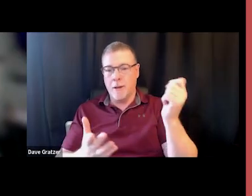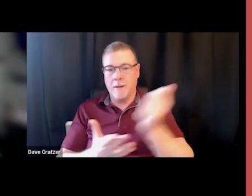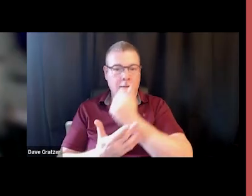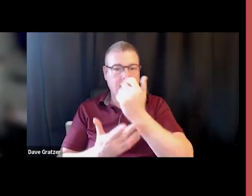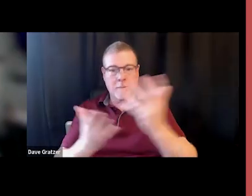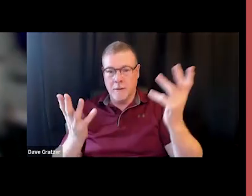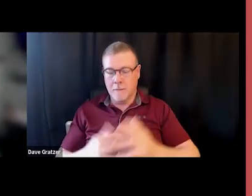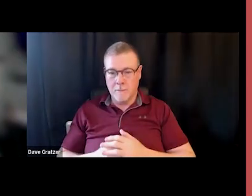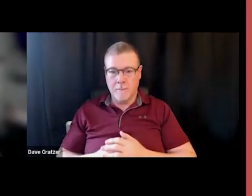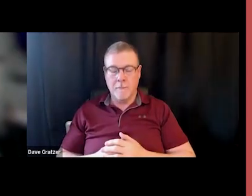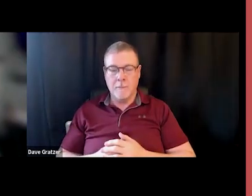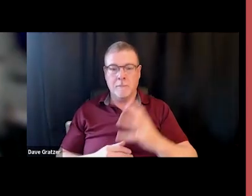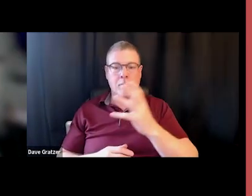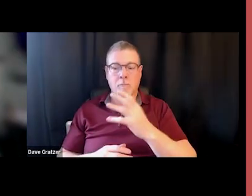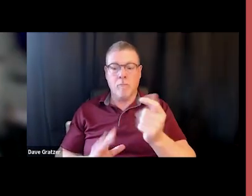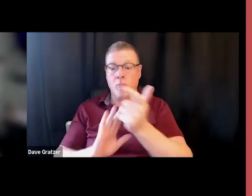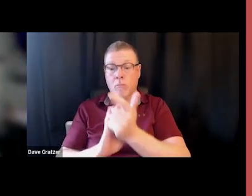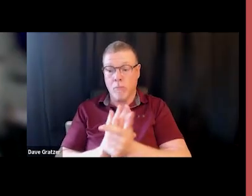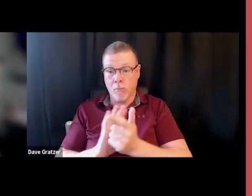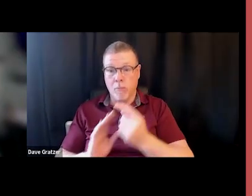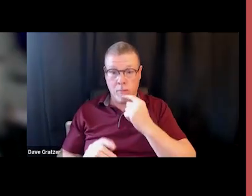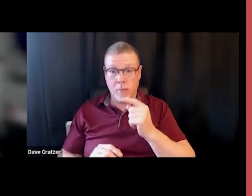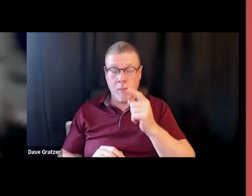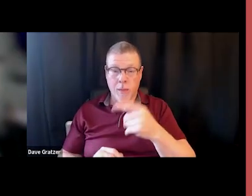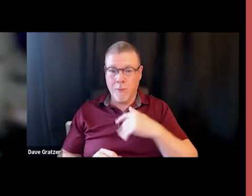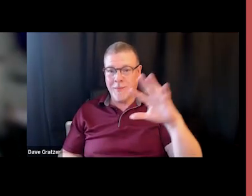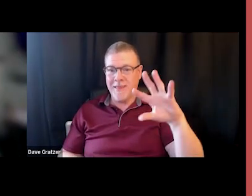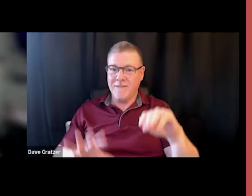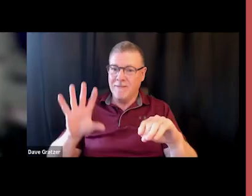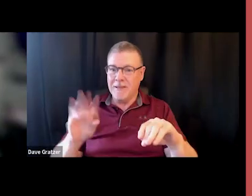y luego la abogada dijo: "Tienes una probabilidad de 50/50,